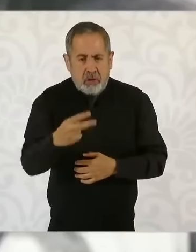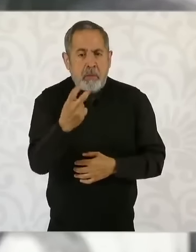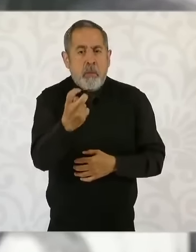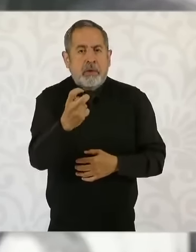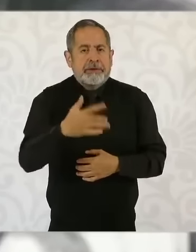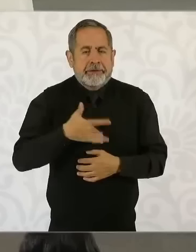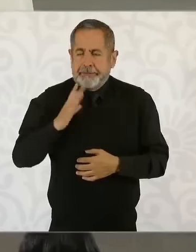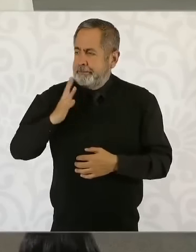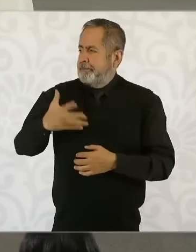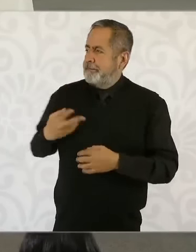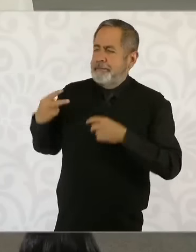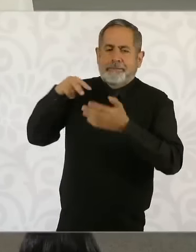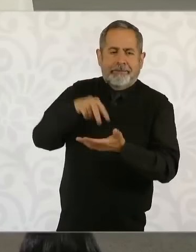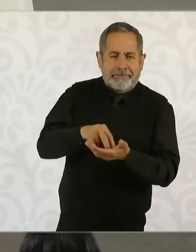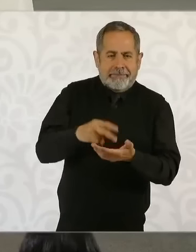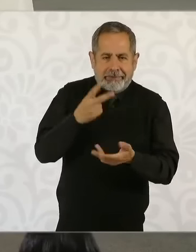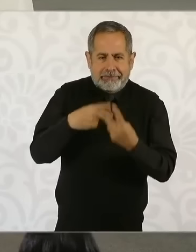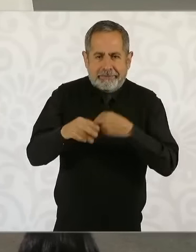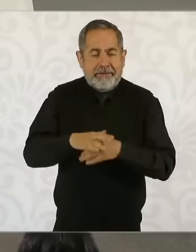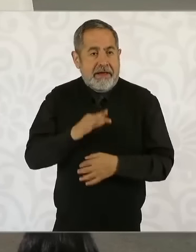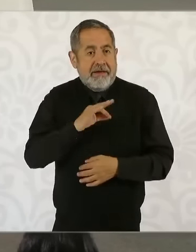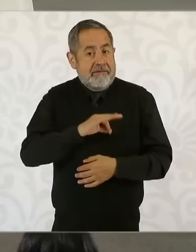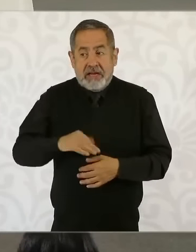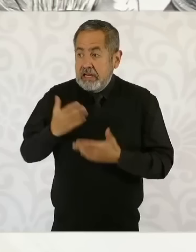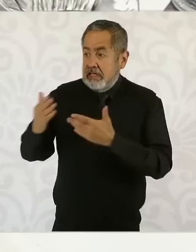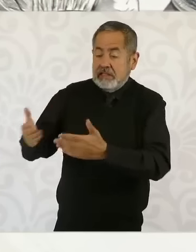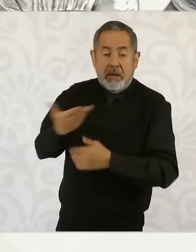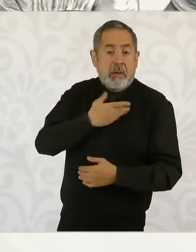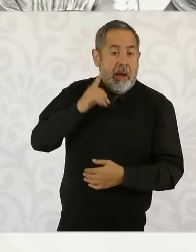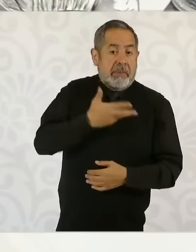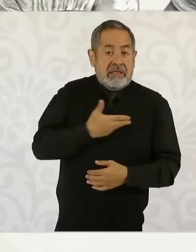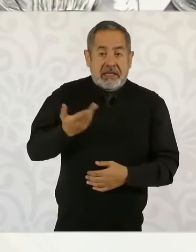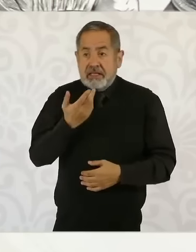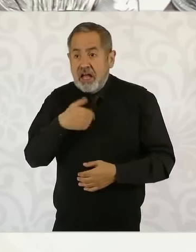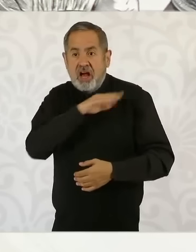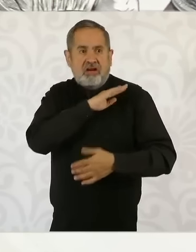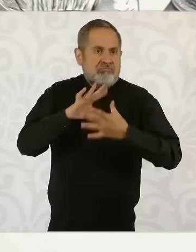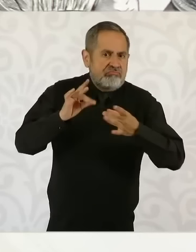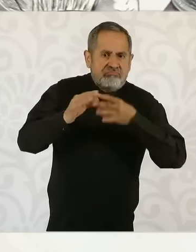aquí estoy feliz de oír que la presidenta acaba de anunciar que vamos a tener que va a haber una